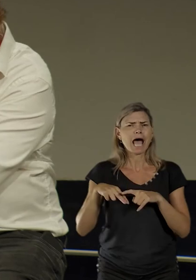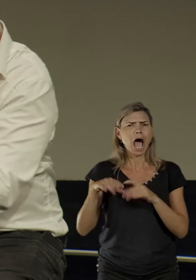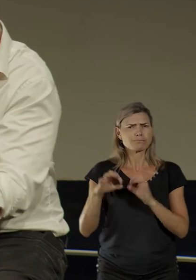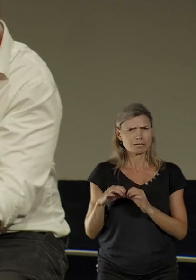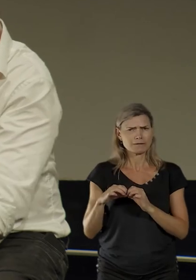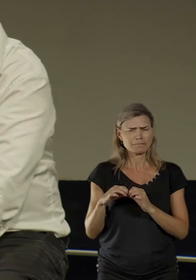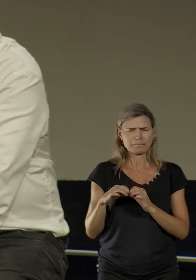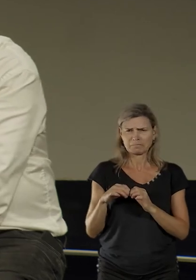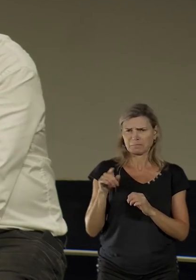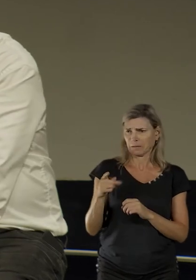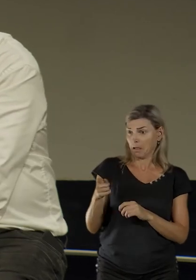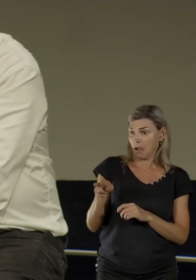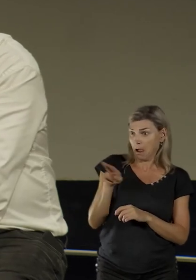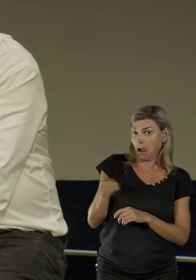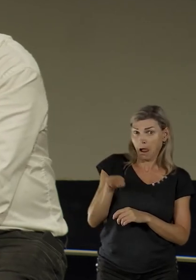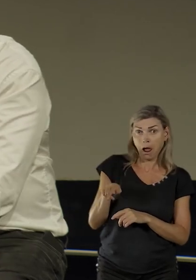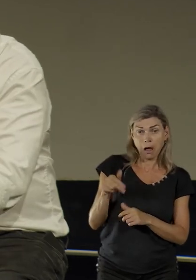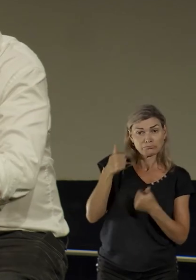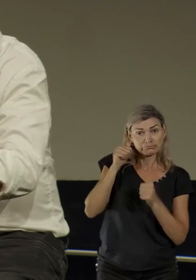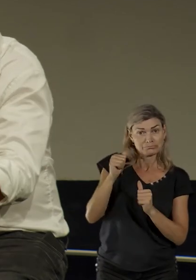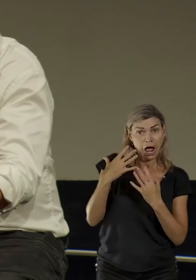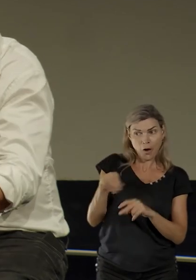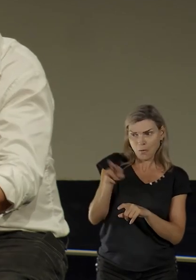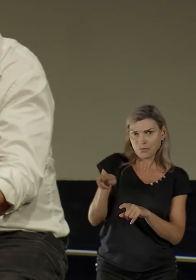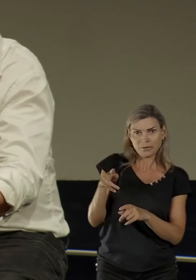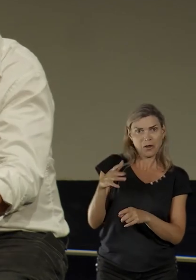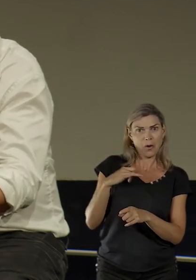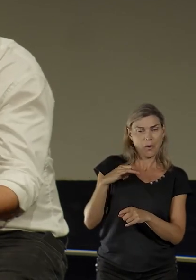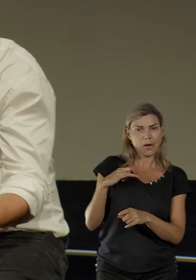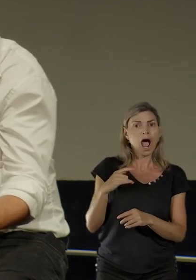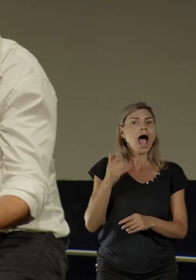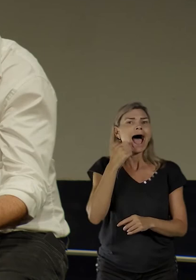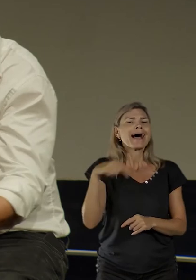A jinak tam nebylo vůbec žádné auto. A lidi si navykli na ten životní styl,